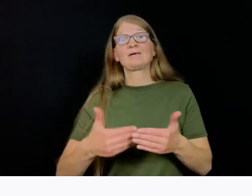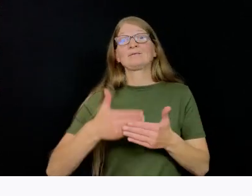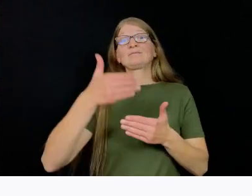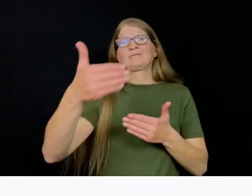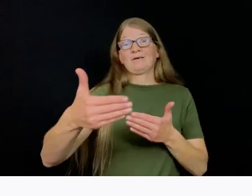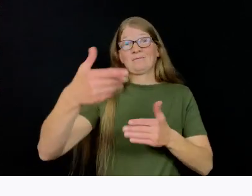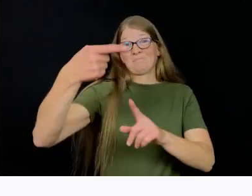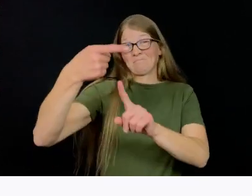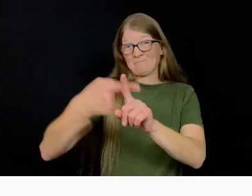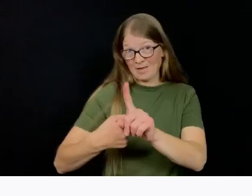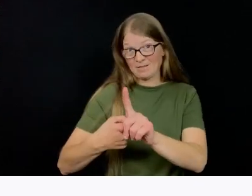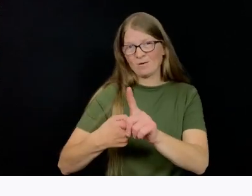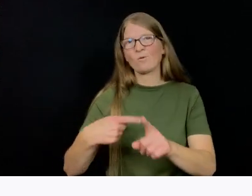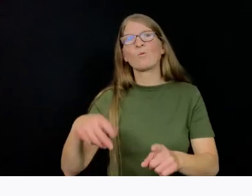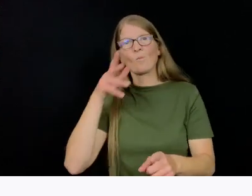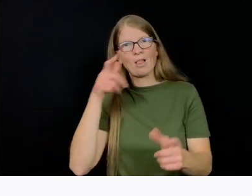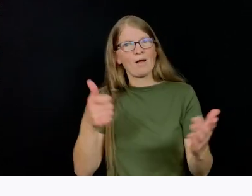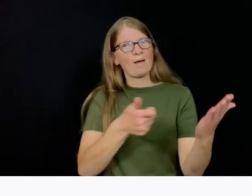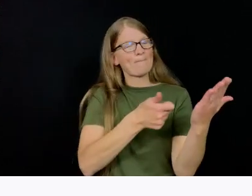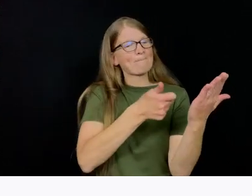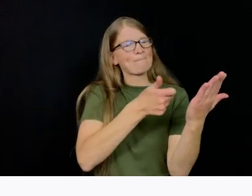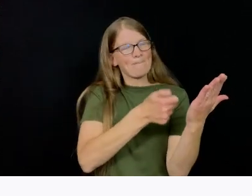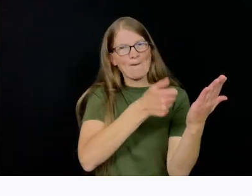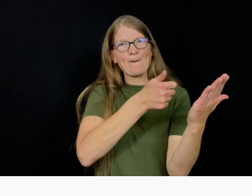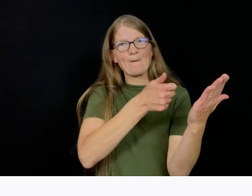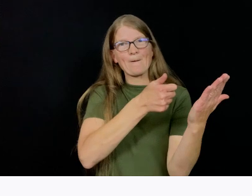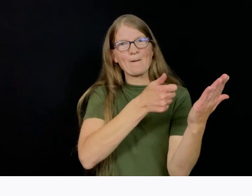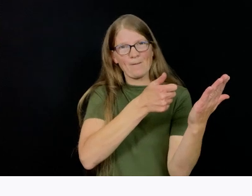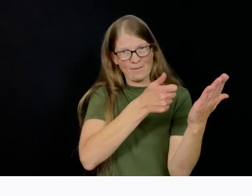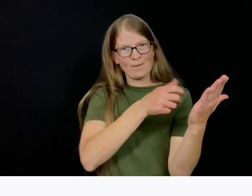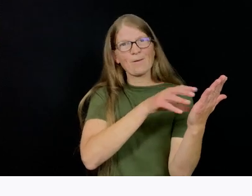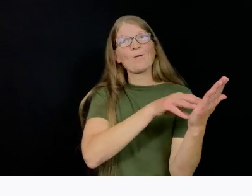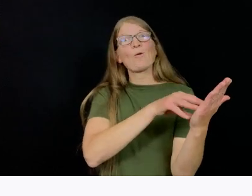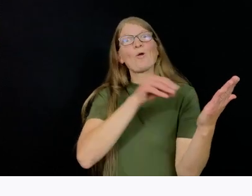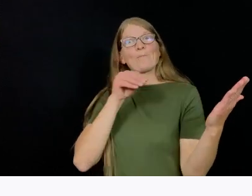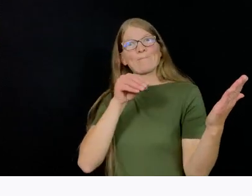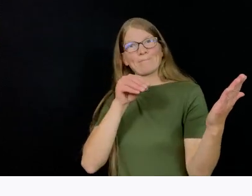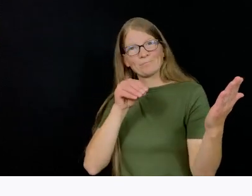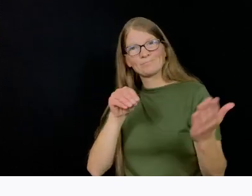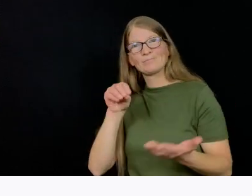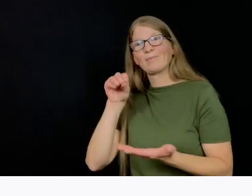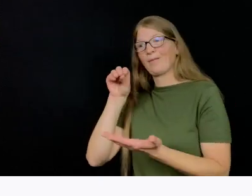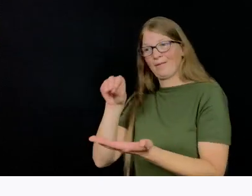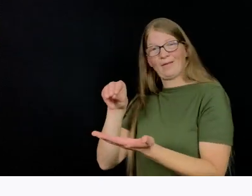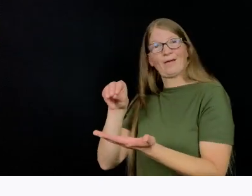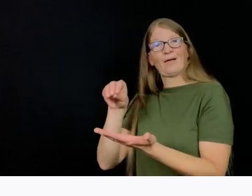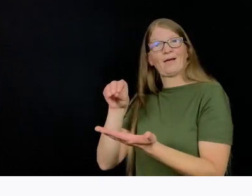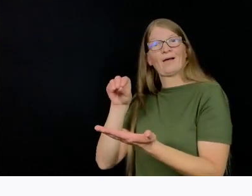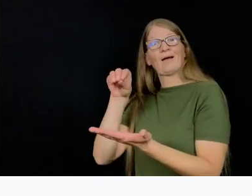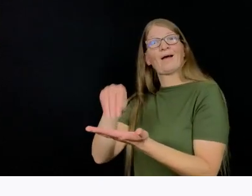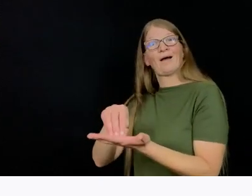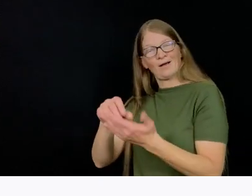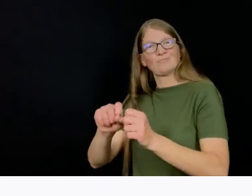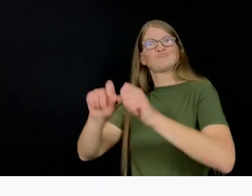يمكنكم الضغط لفترة طويلة على أي صورة تصادفكم أثناء تصفح تطبيق Google أو Chrome لن تساعدكم أداة Lens